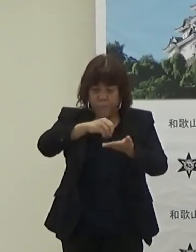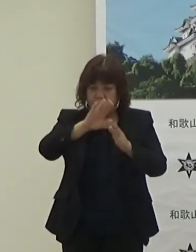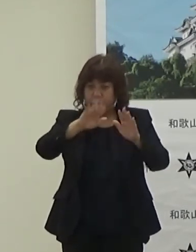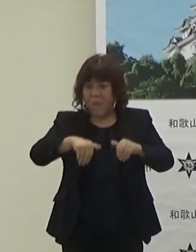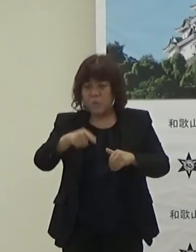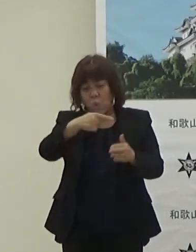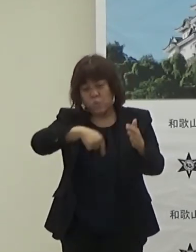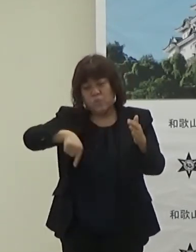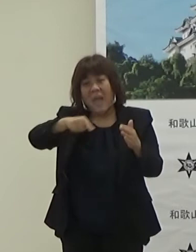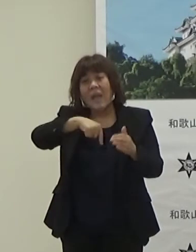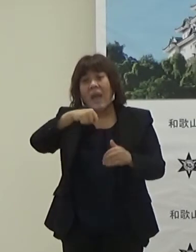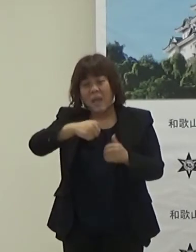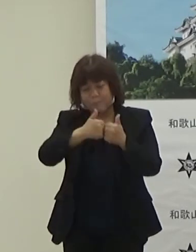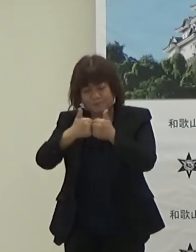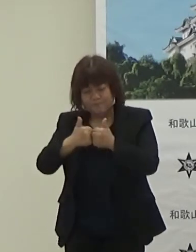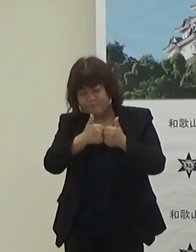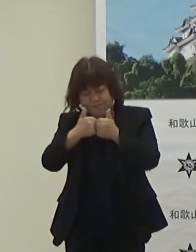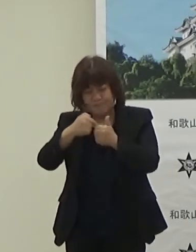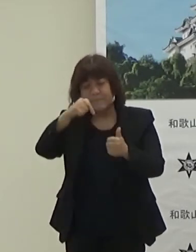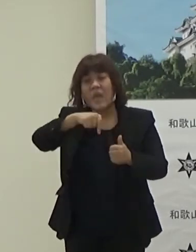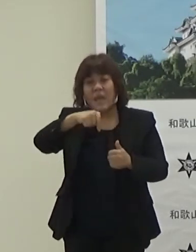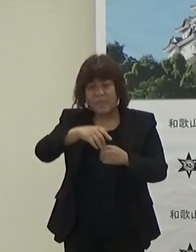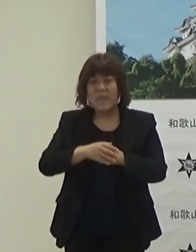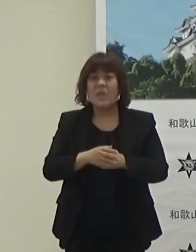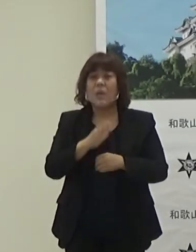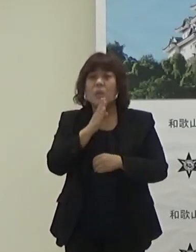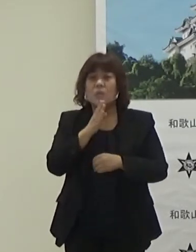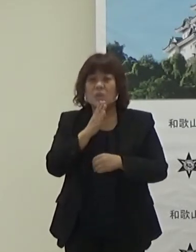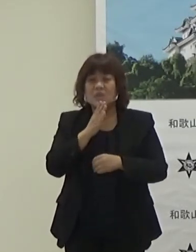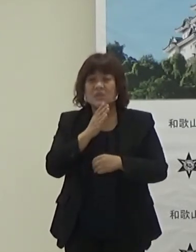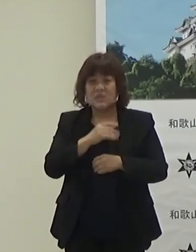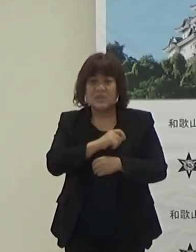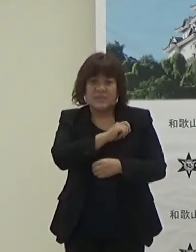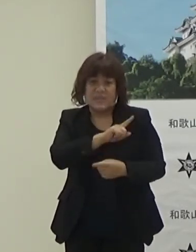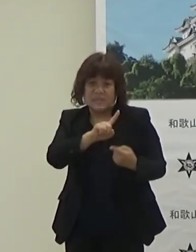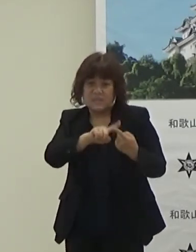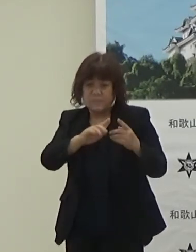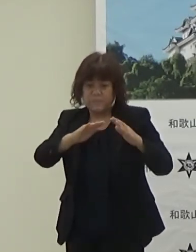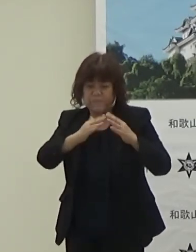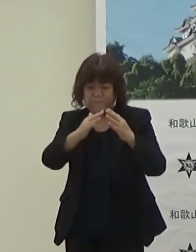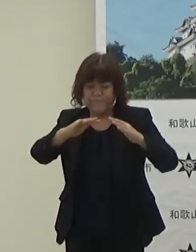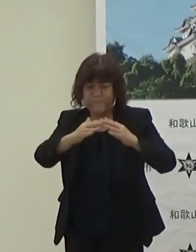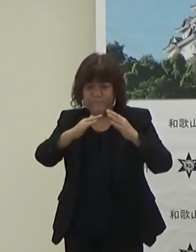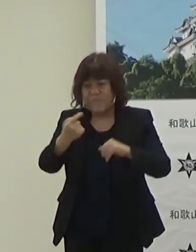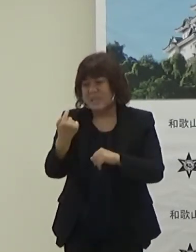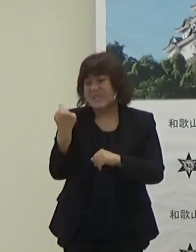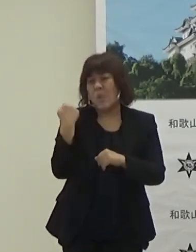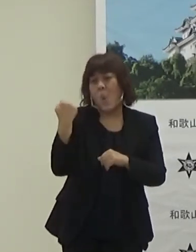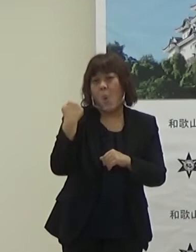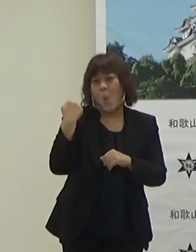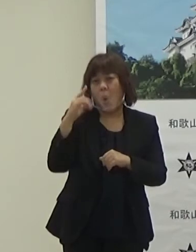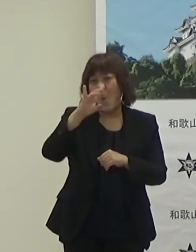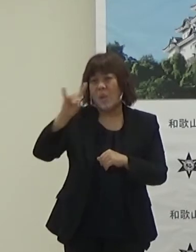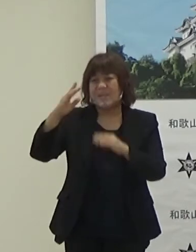そうした中で今回非常に熱心な議論を昨日議会でもいただきました